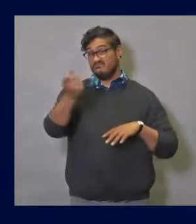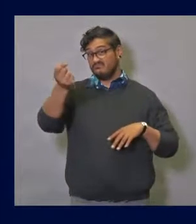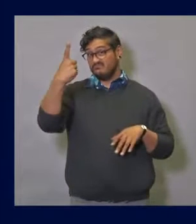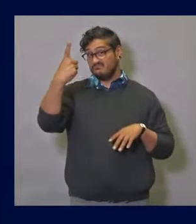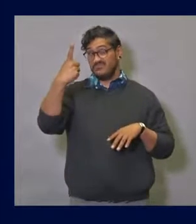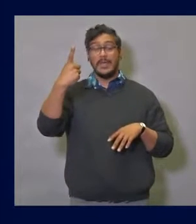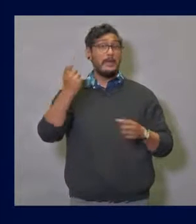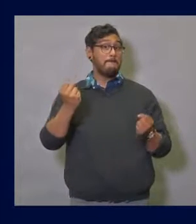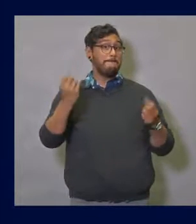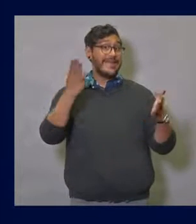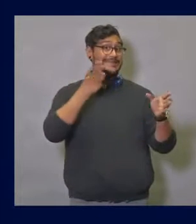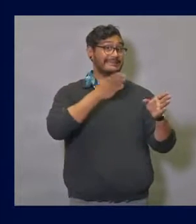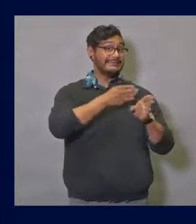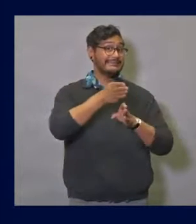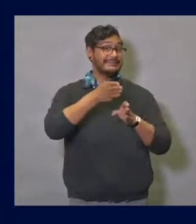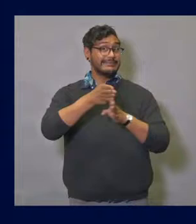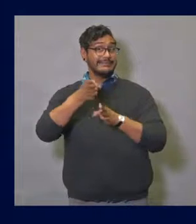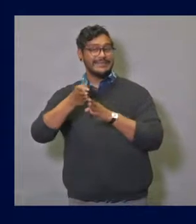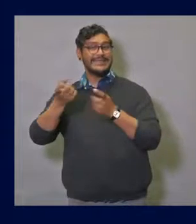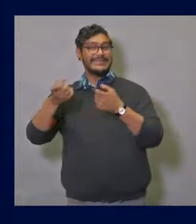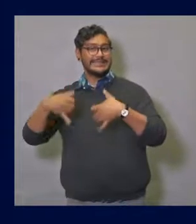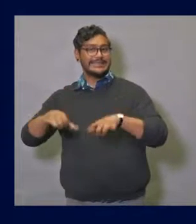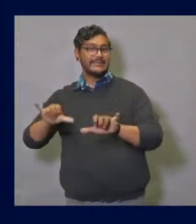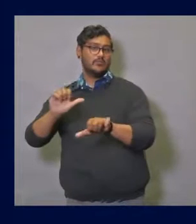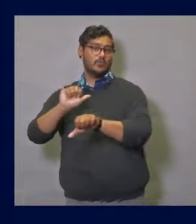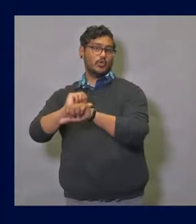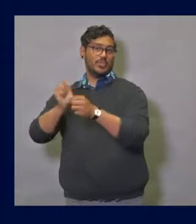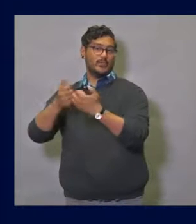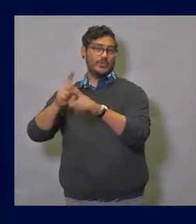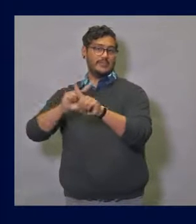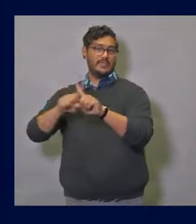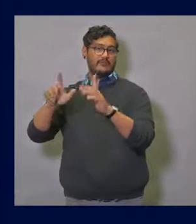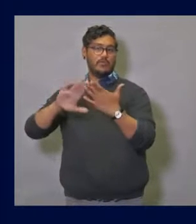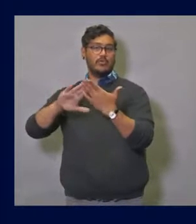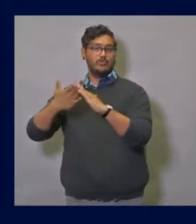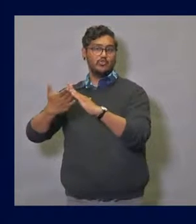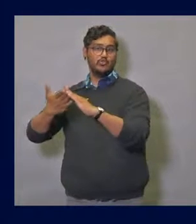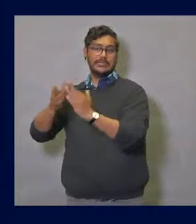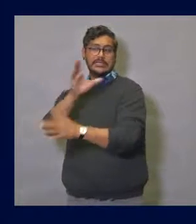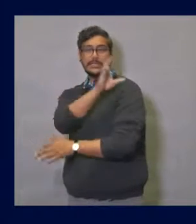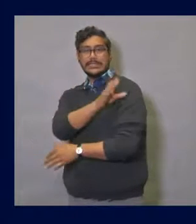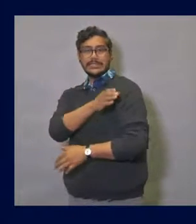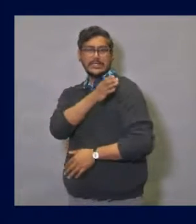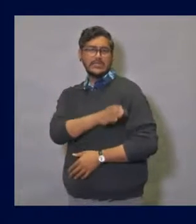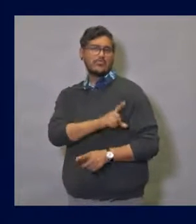EN LOS CENTROS DE VACUNACIÓN